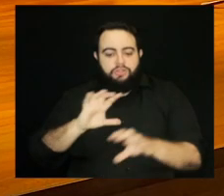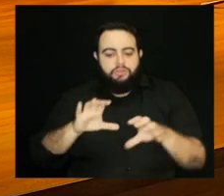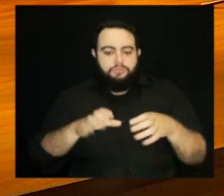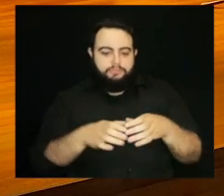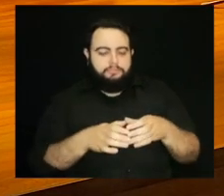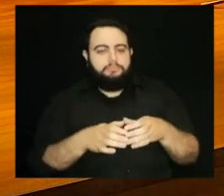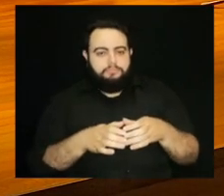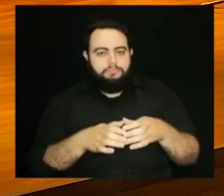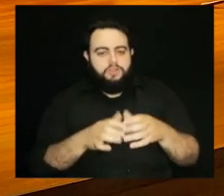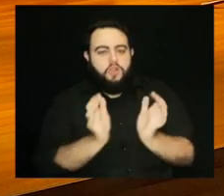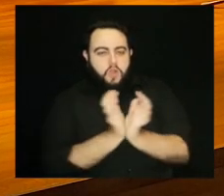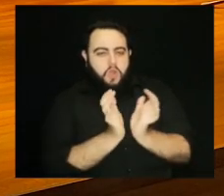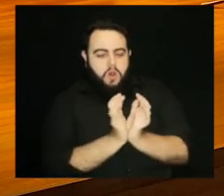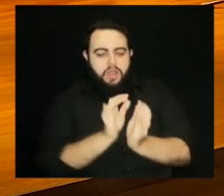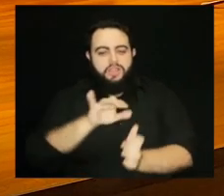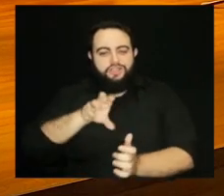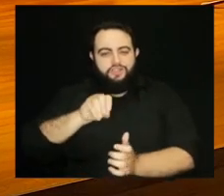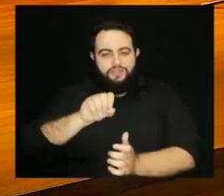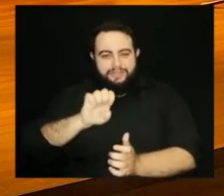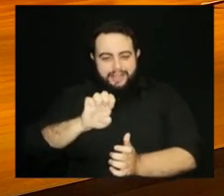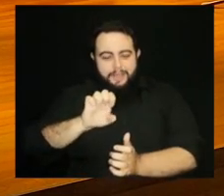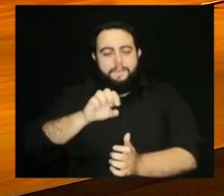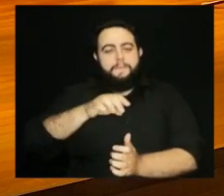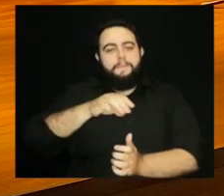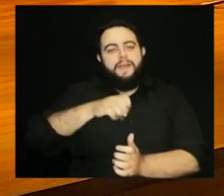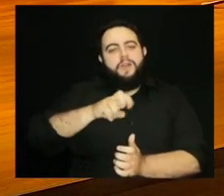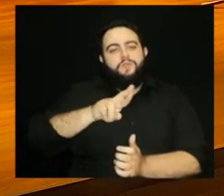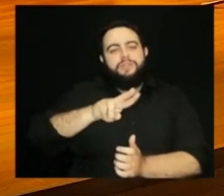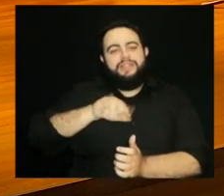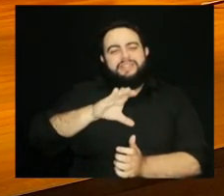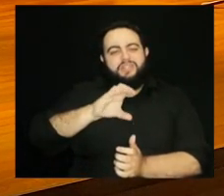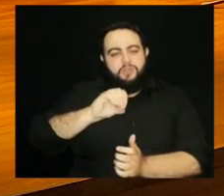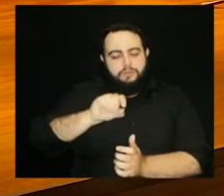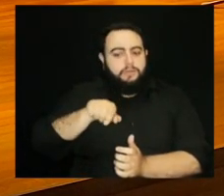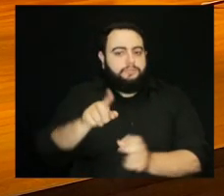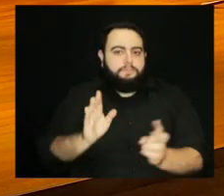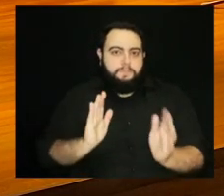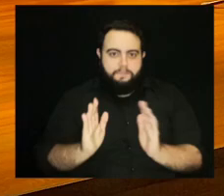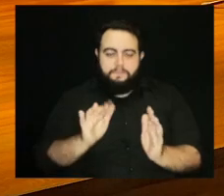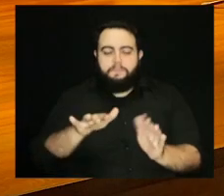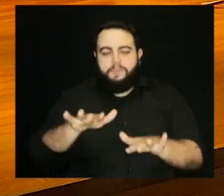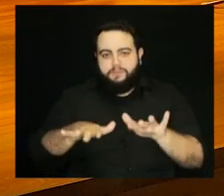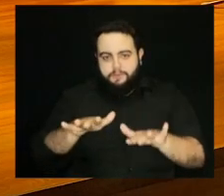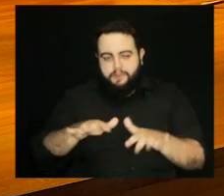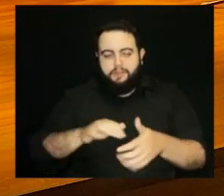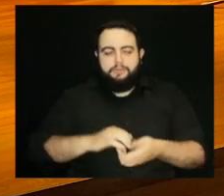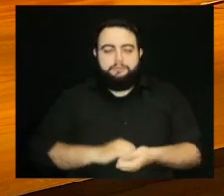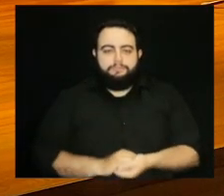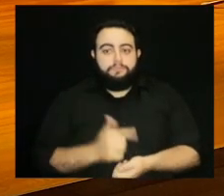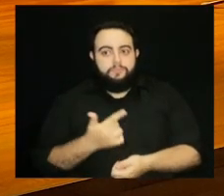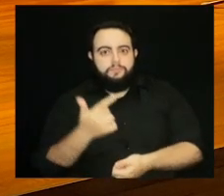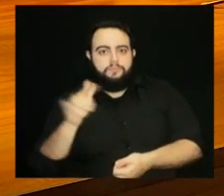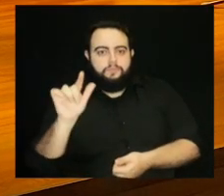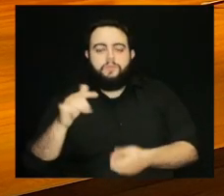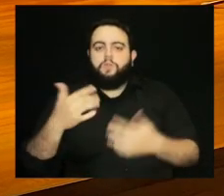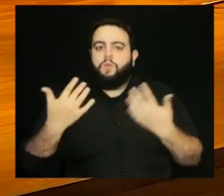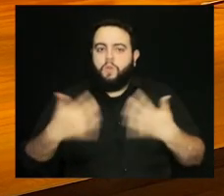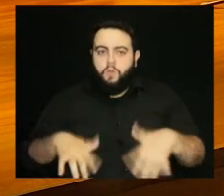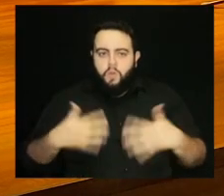ele era daquela turma formada ali por essa época. O Carnaval